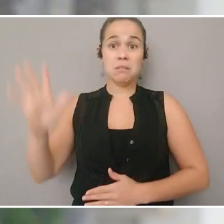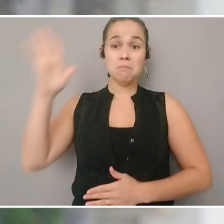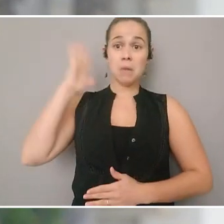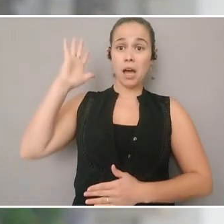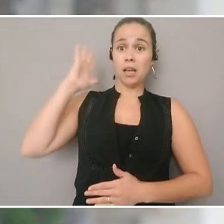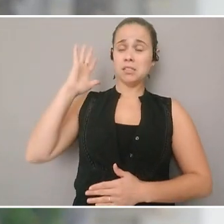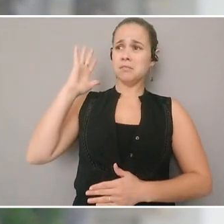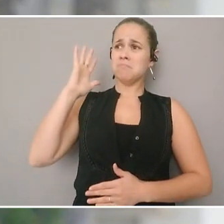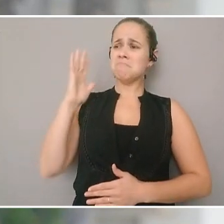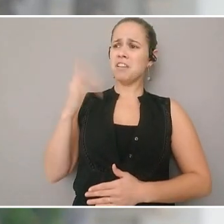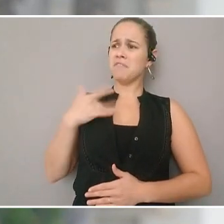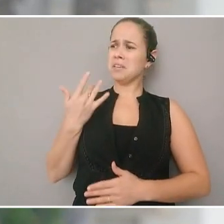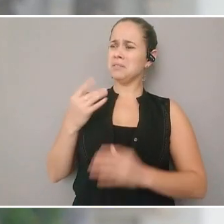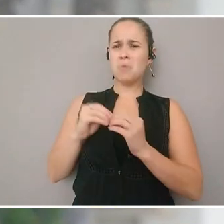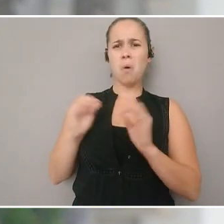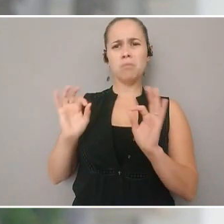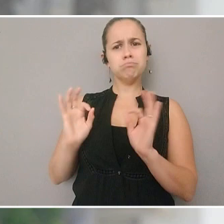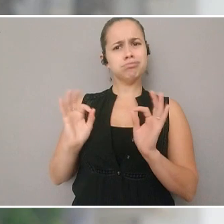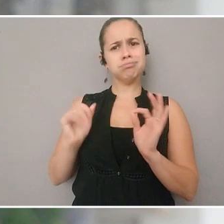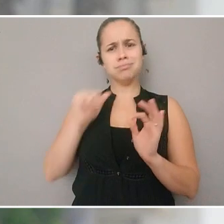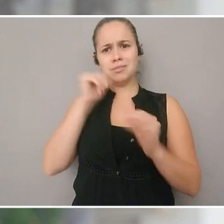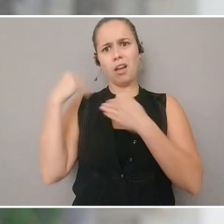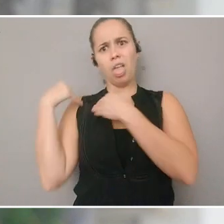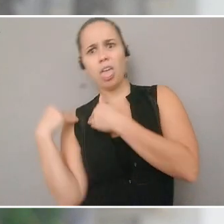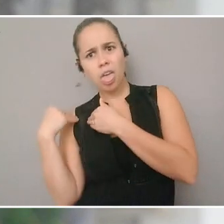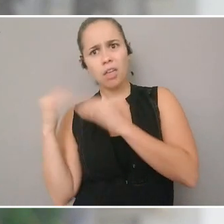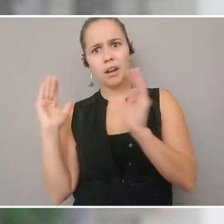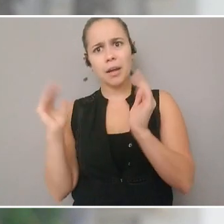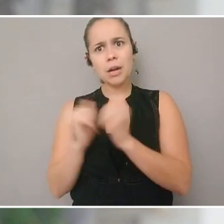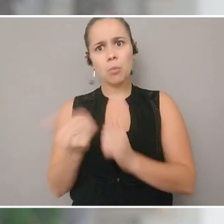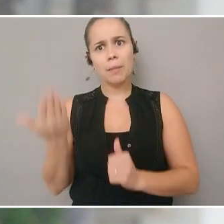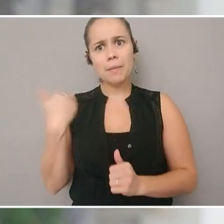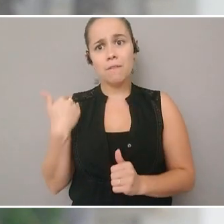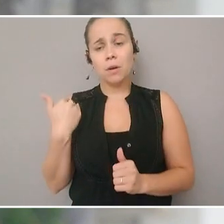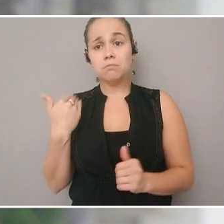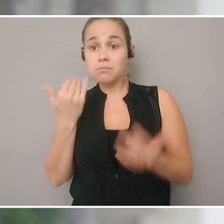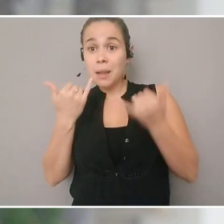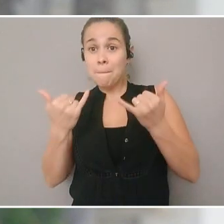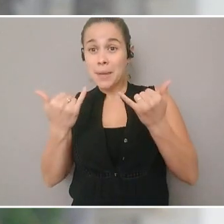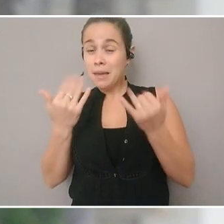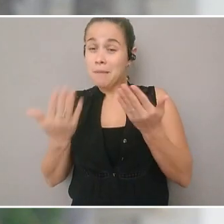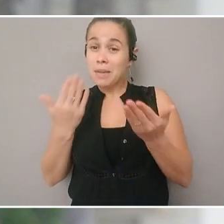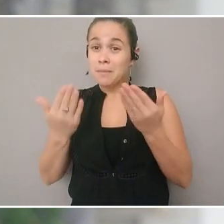tan gravosas como parecían alguna vez.